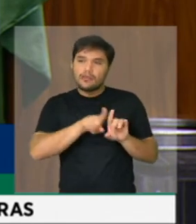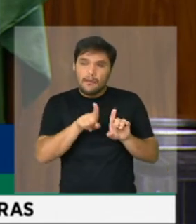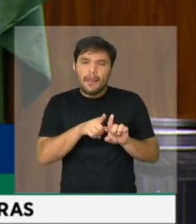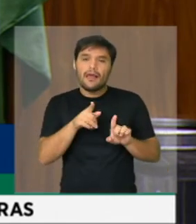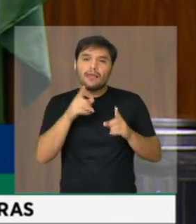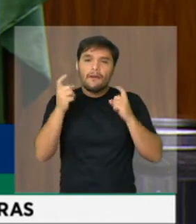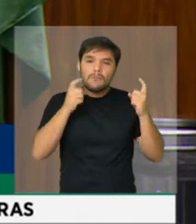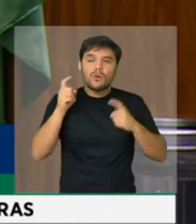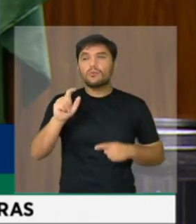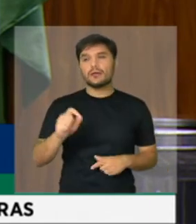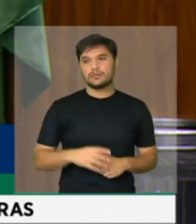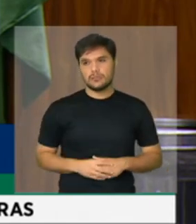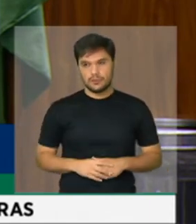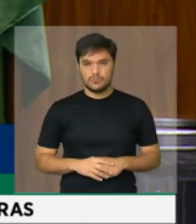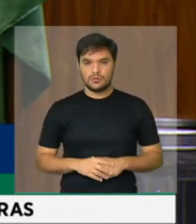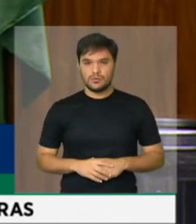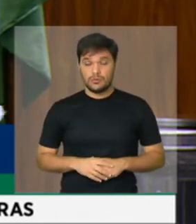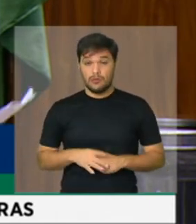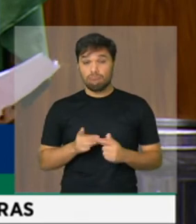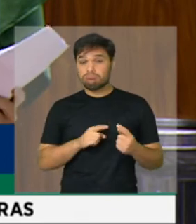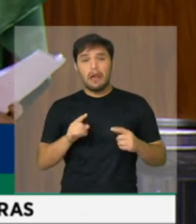A PREOCUPAÇÃO DEPUTADO BIRA, EM COMO É QUE VAI FICAR O